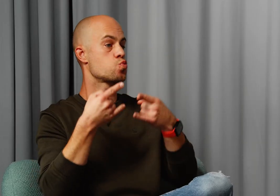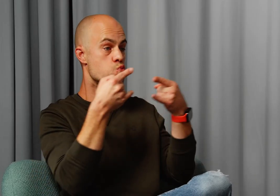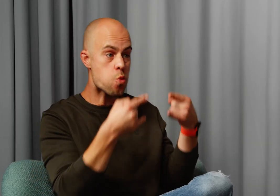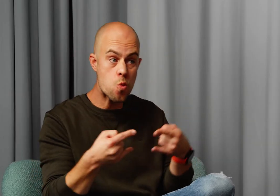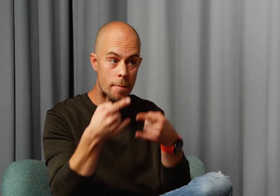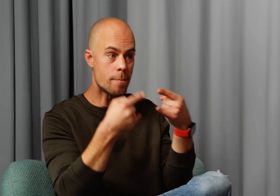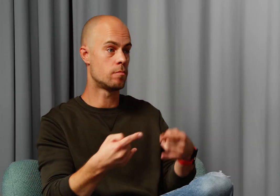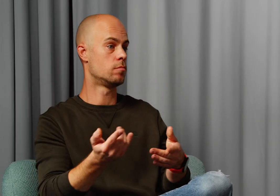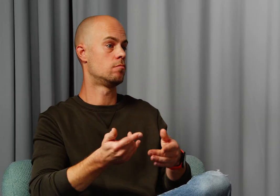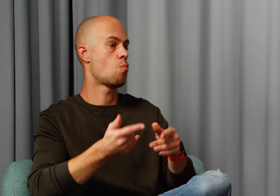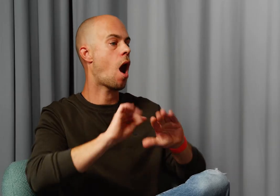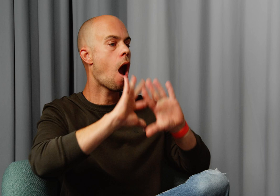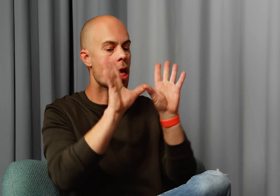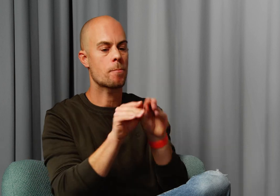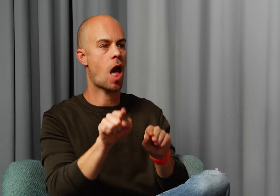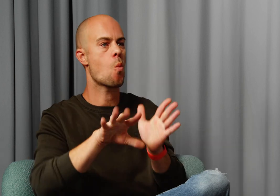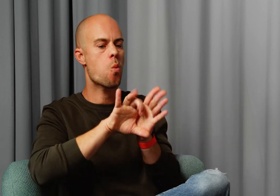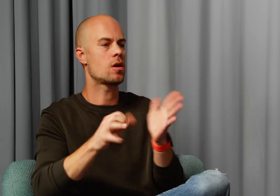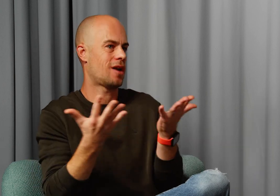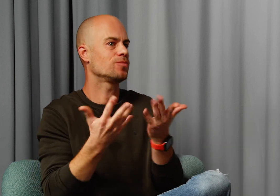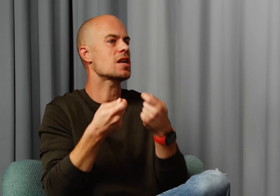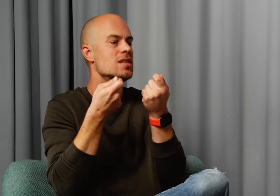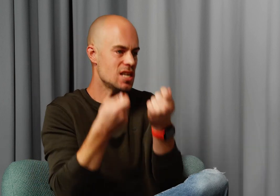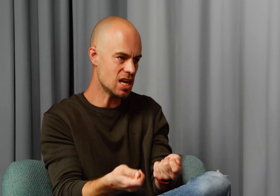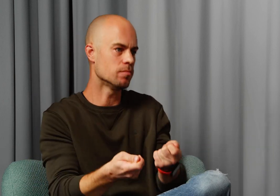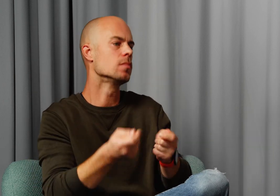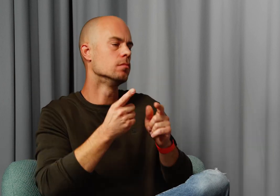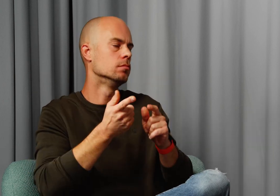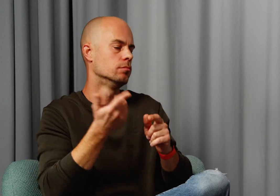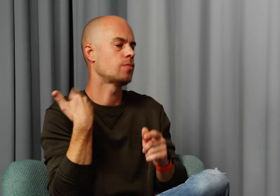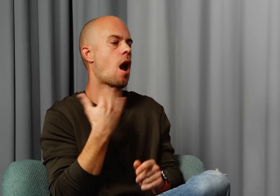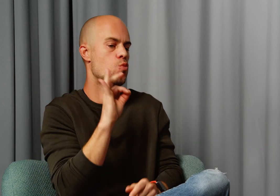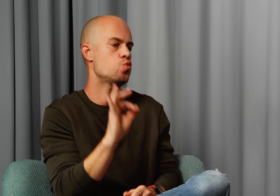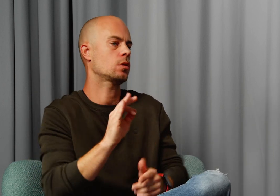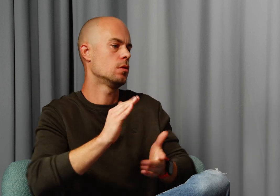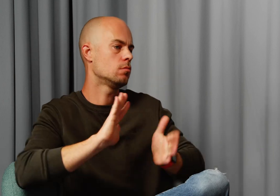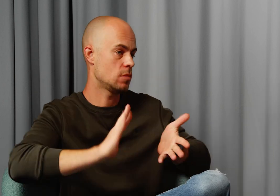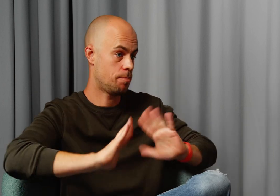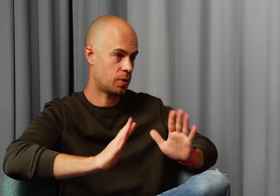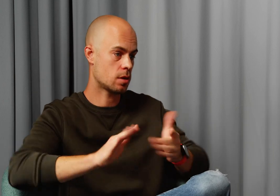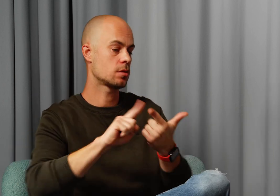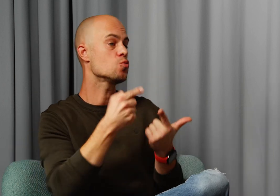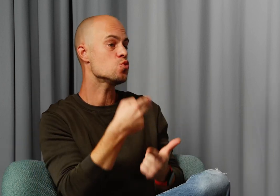Klar, Zoom zum Beispiel, allgemein auch online Angebote, das wäre wirklich sehr gut,